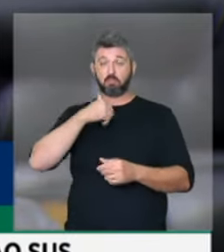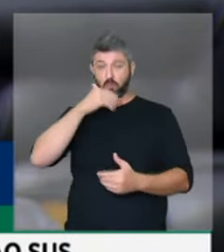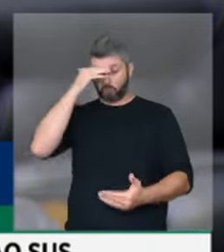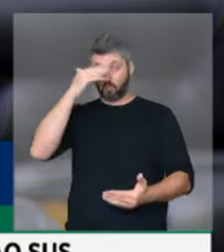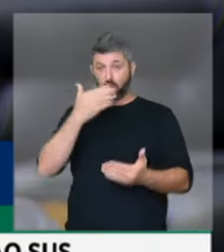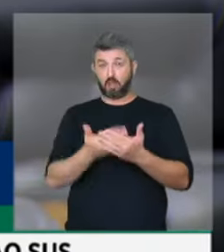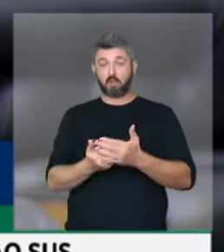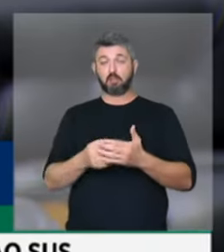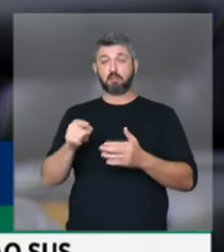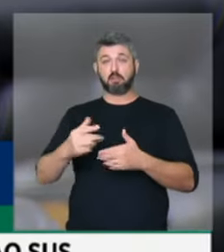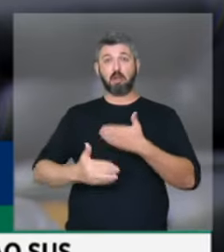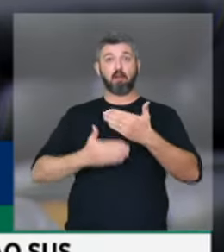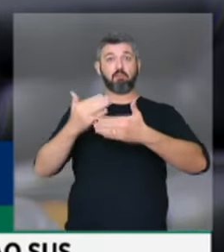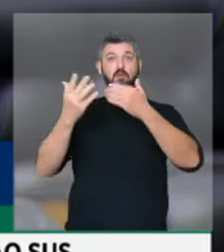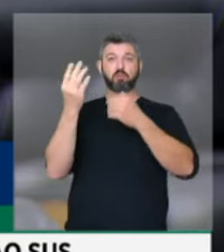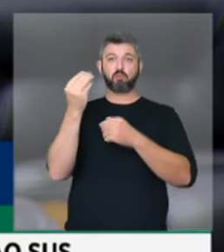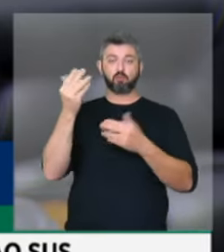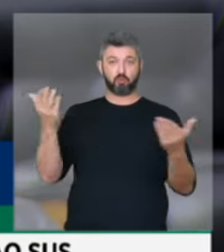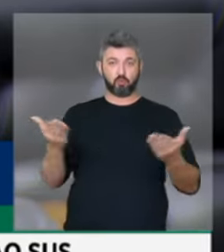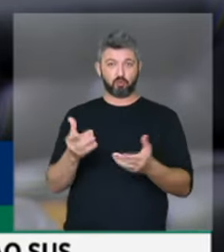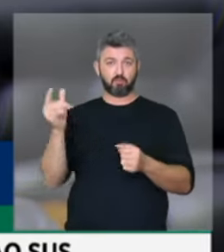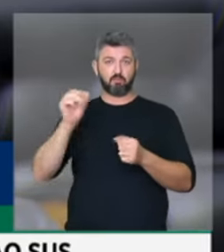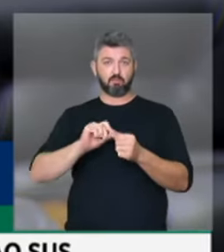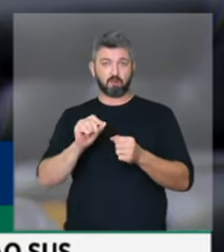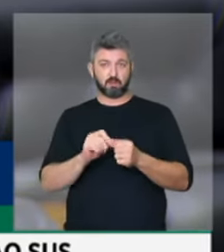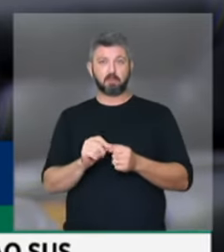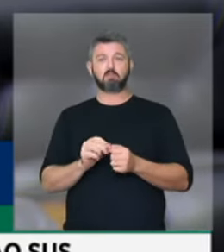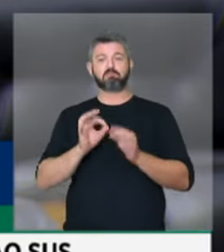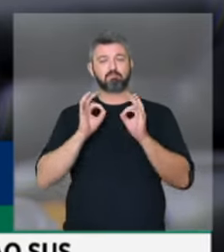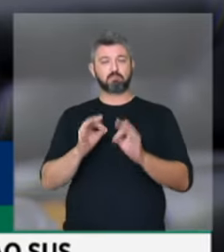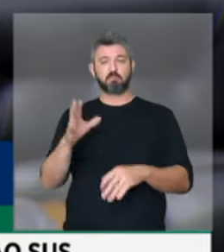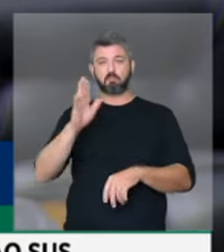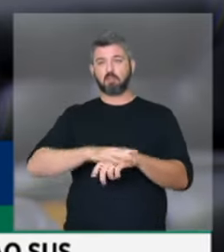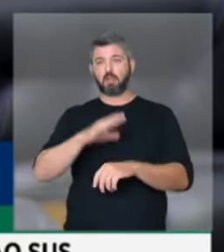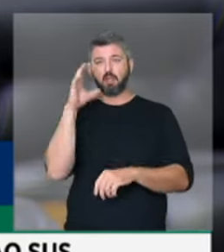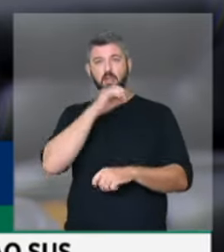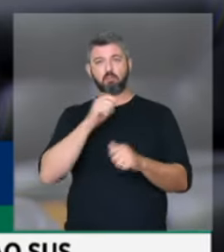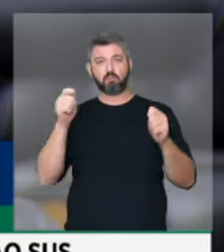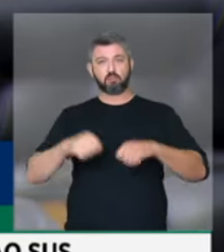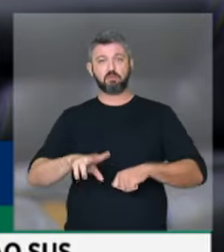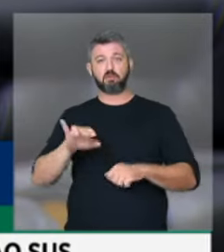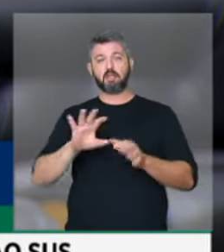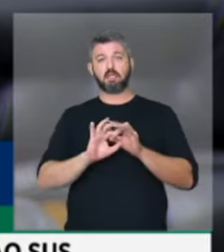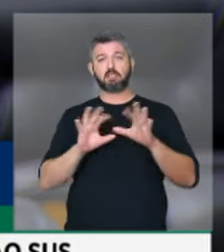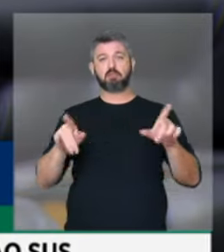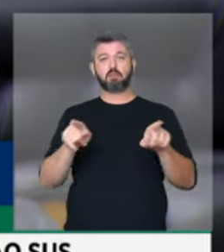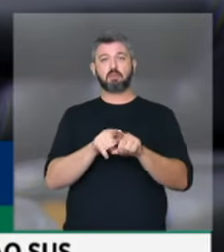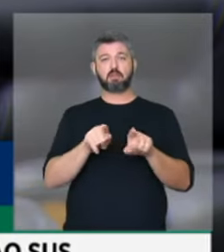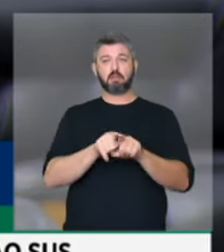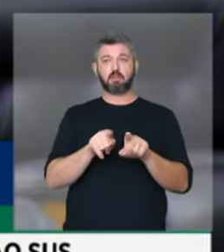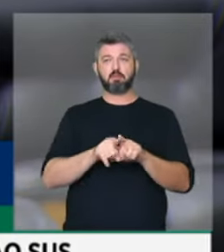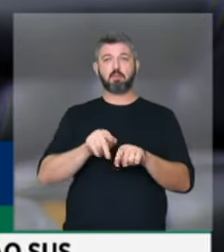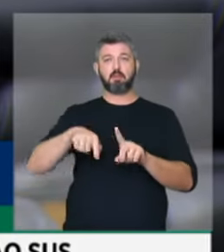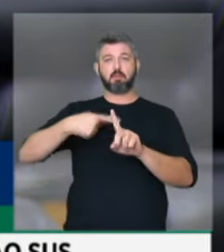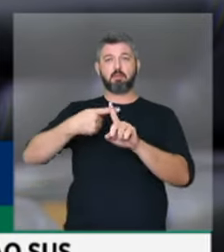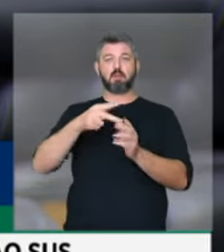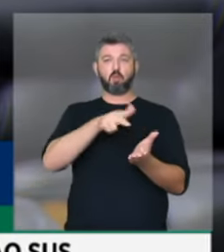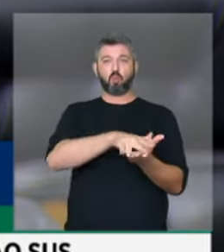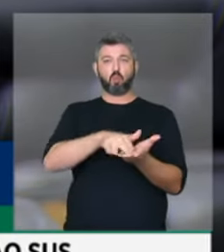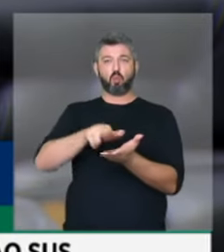BREVE POSSÍVEL VAI ESTAR DISPONIBILIZANDO AÍ MAIS LEITOS PARA AS PESSOAS QUE ESTÃO NA FILA PRECISANDO E ASSIM SALVAR A VIDA DE BRASILEIROS. ENTÃO MUITO